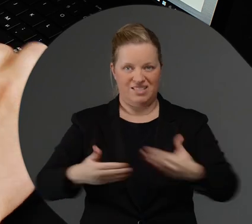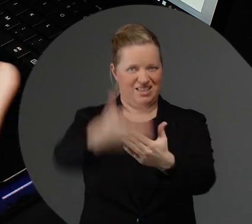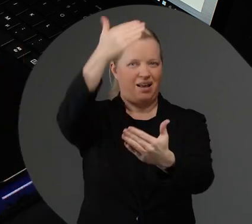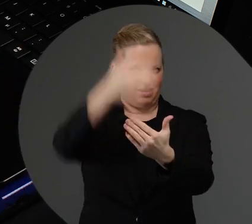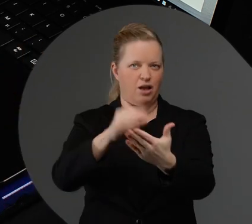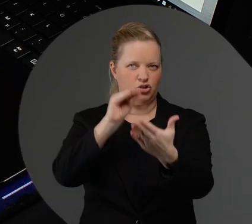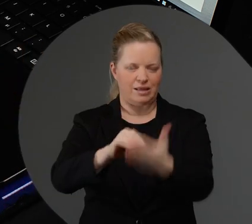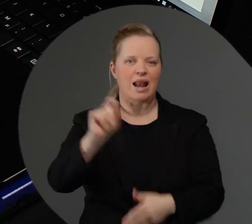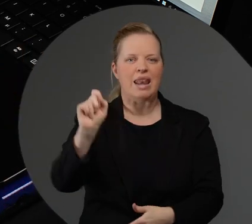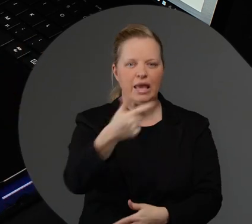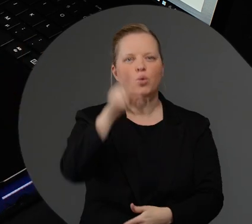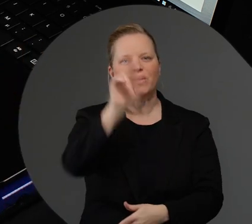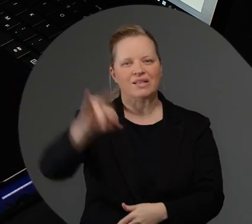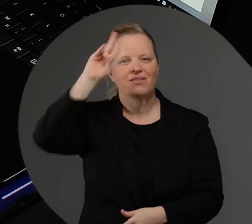Seite, da steht zum Beispiel Link-Universität Wien.